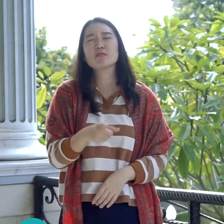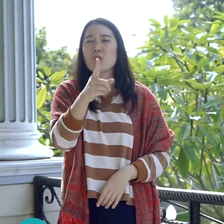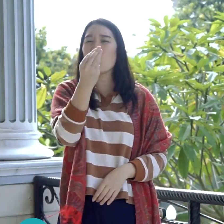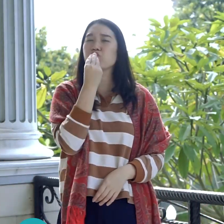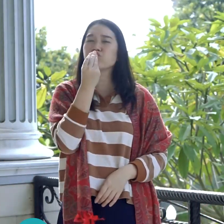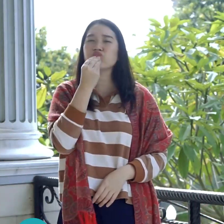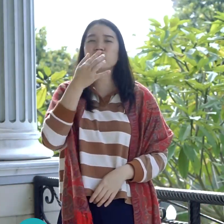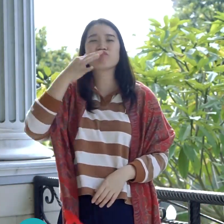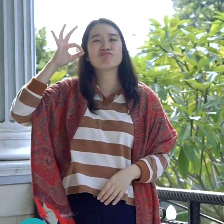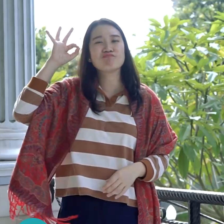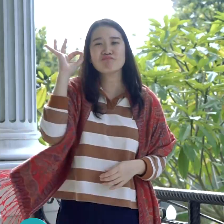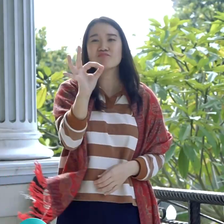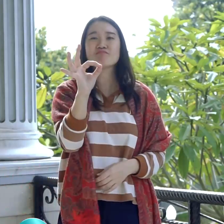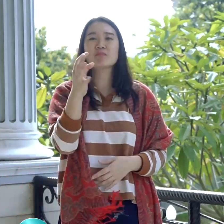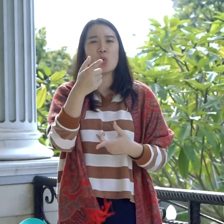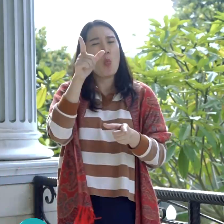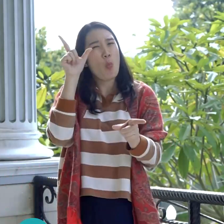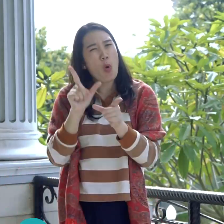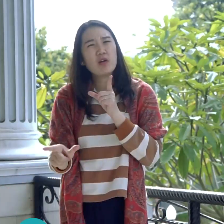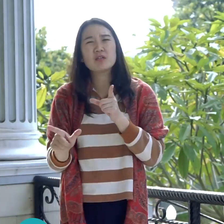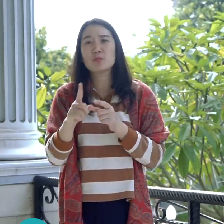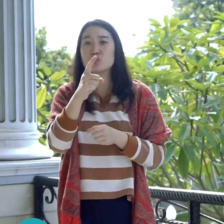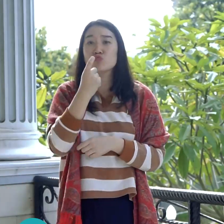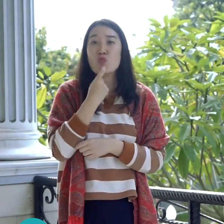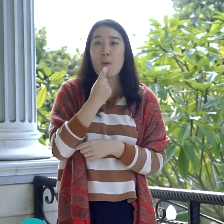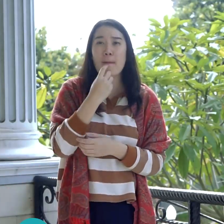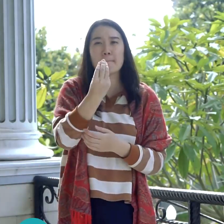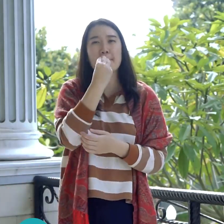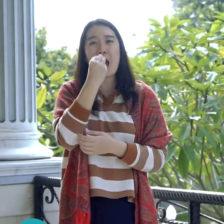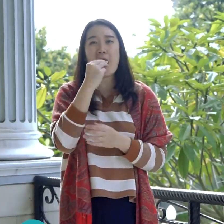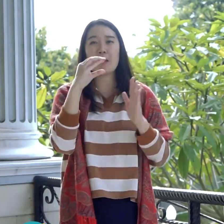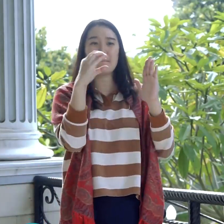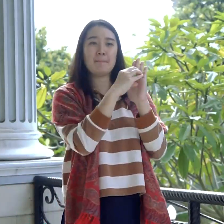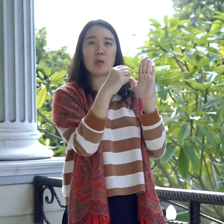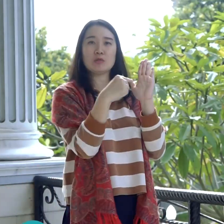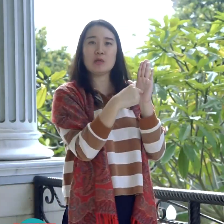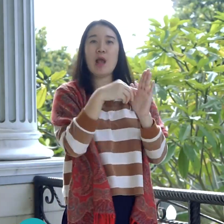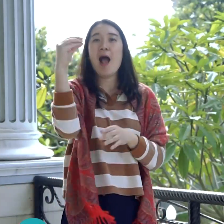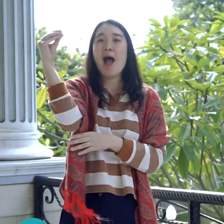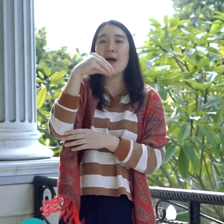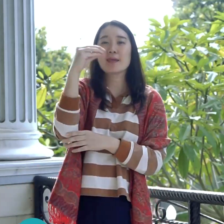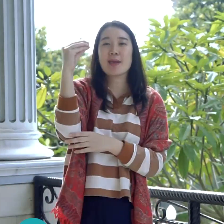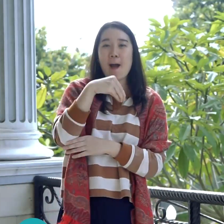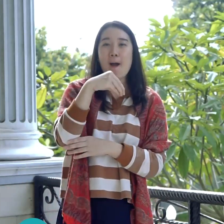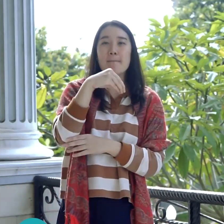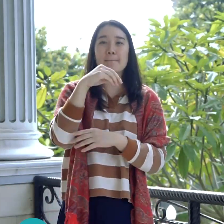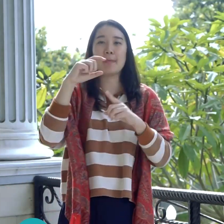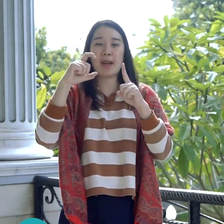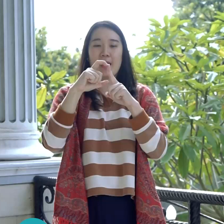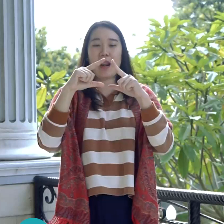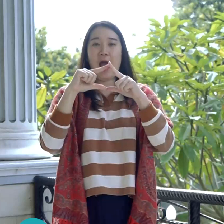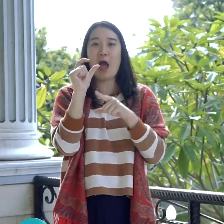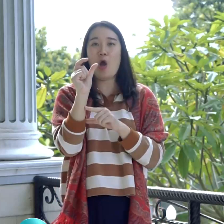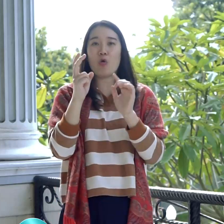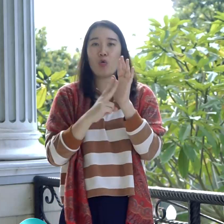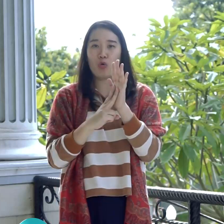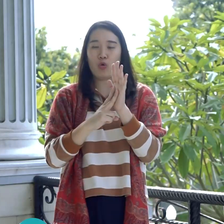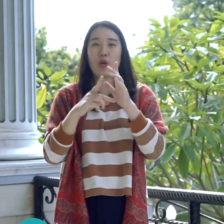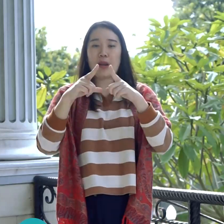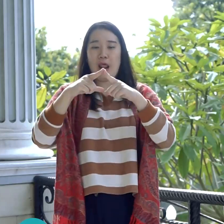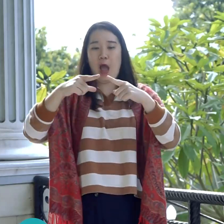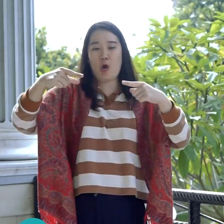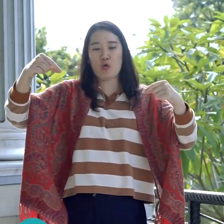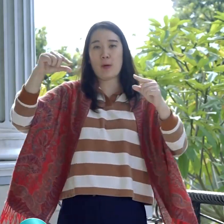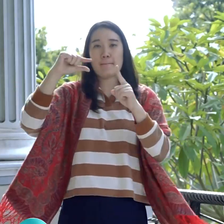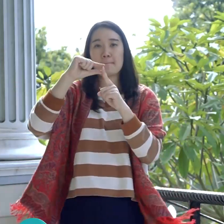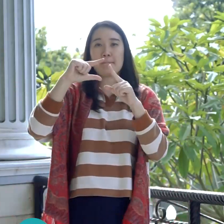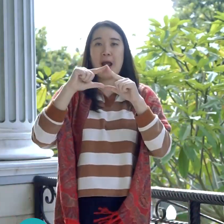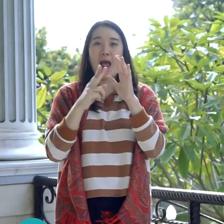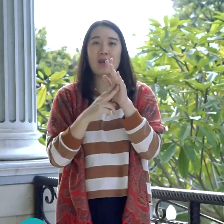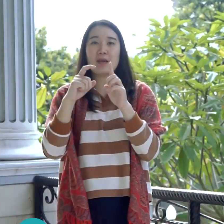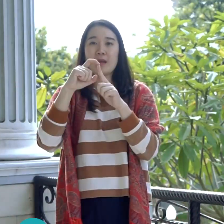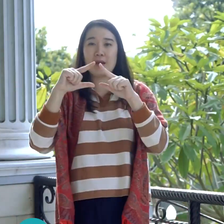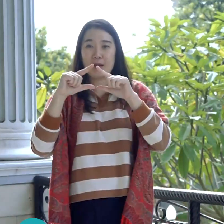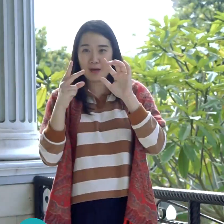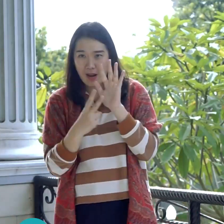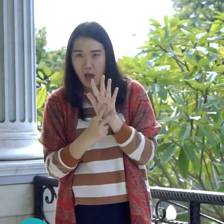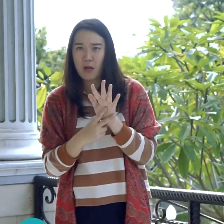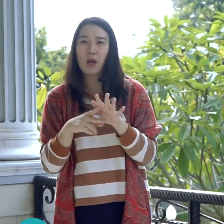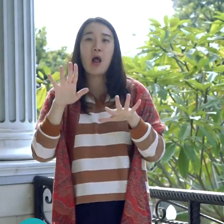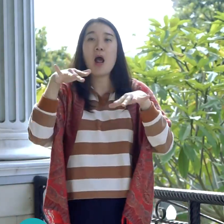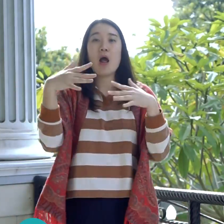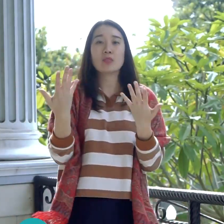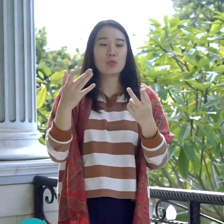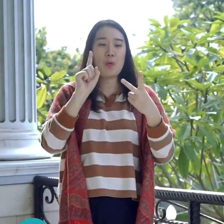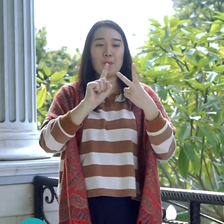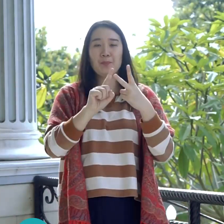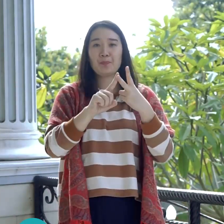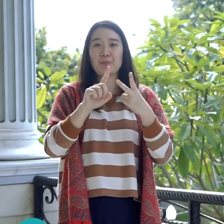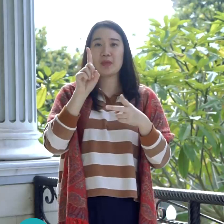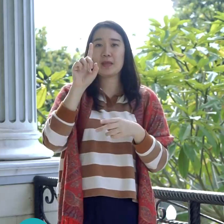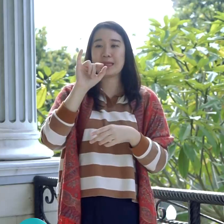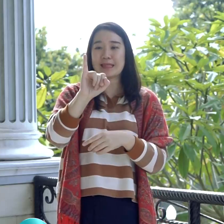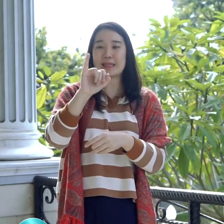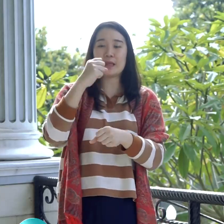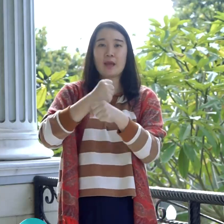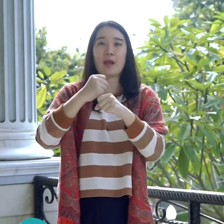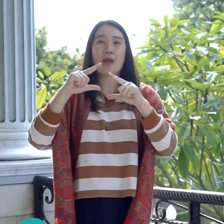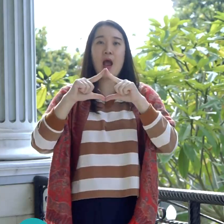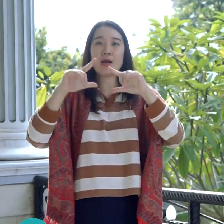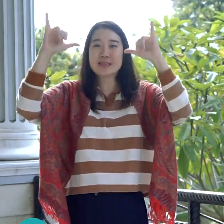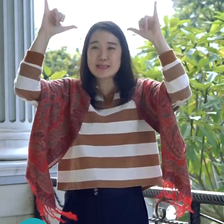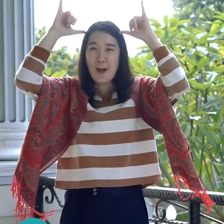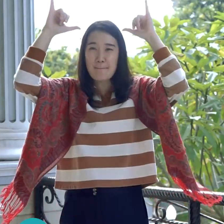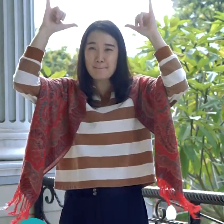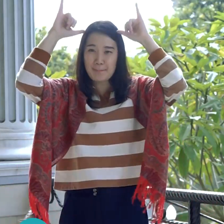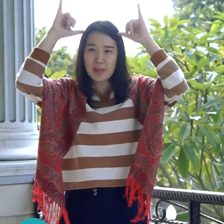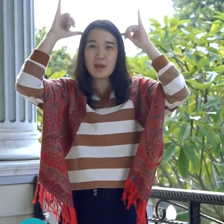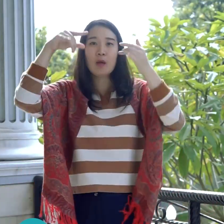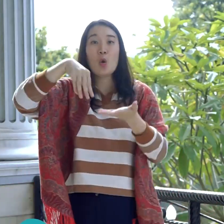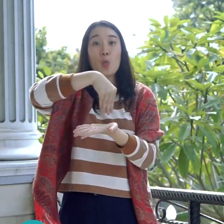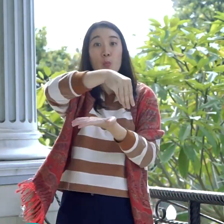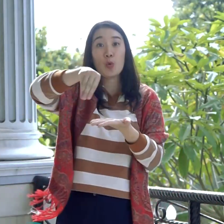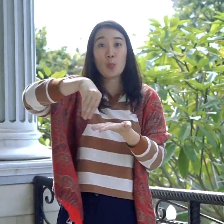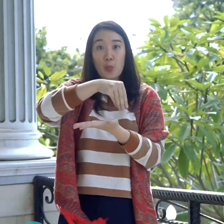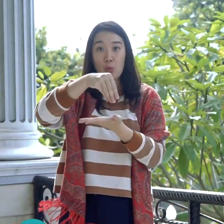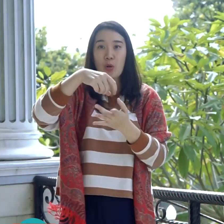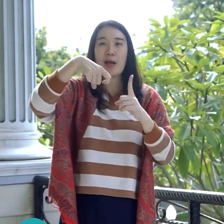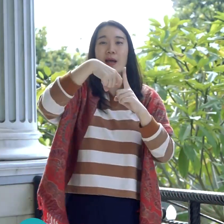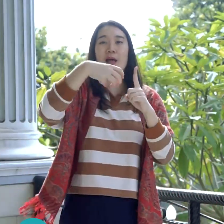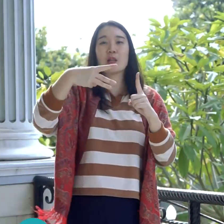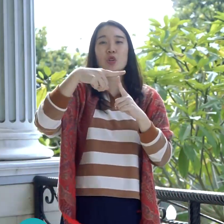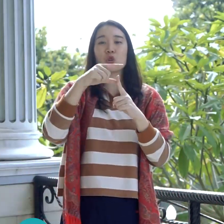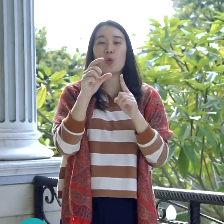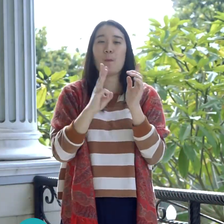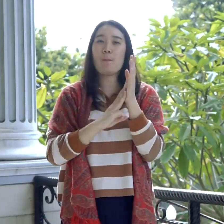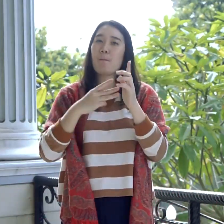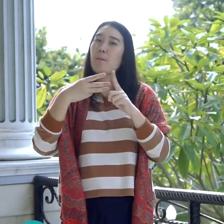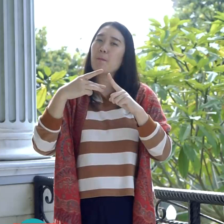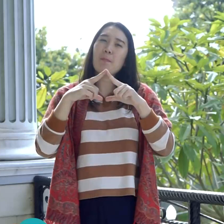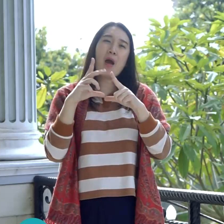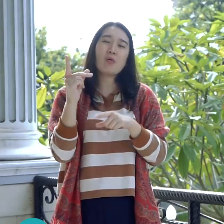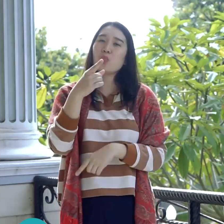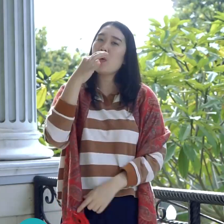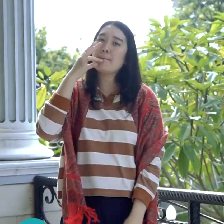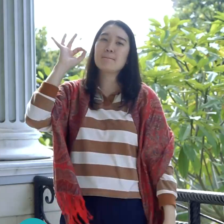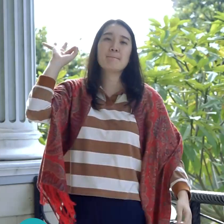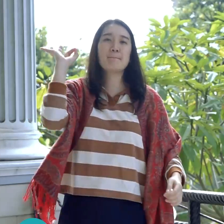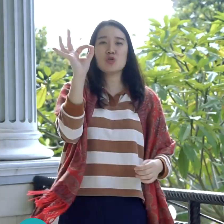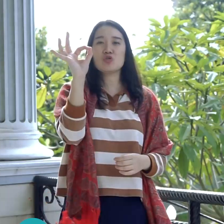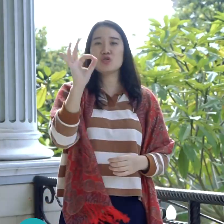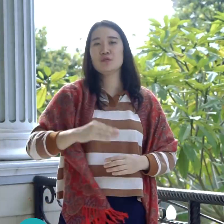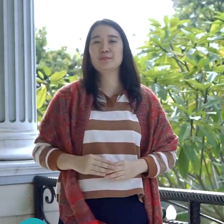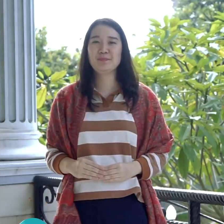Pasti sajiannya enak! Wajib cobain menu Ayam Daun Pandan dan Iga Sapi Bumbu Ketumbar.